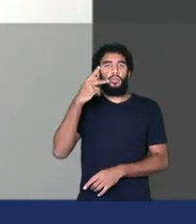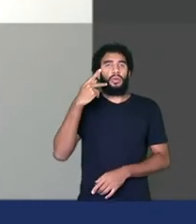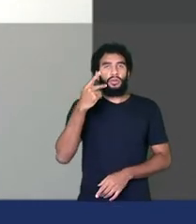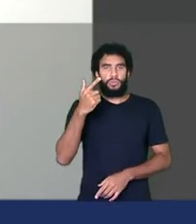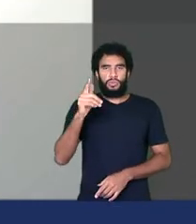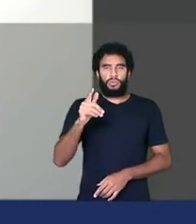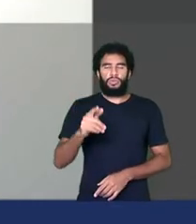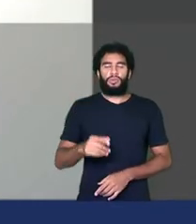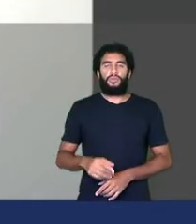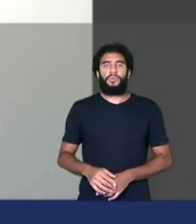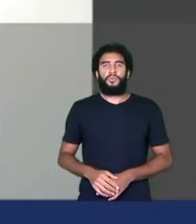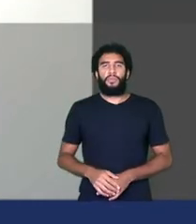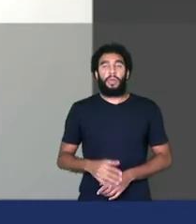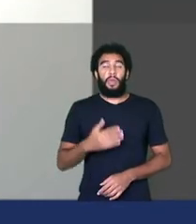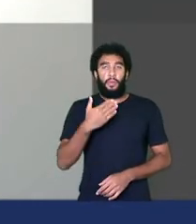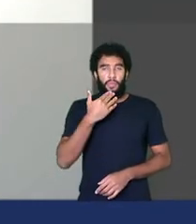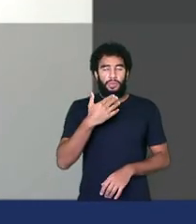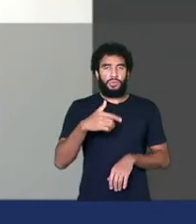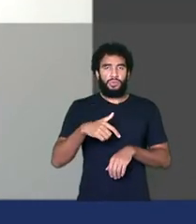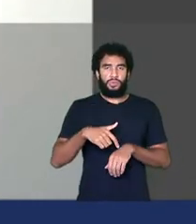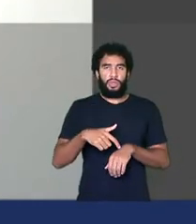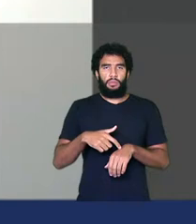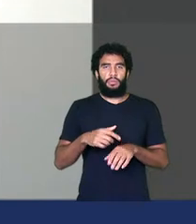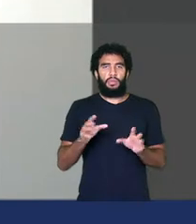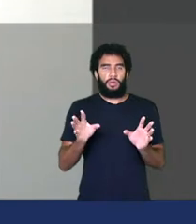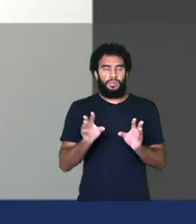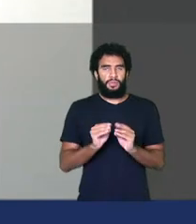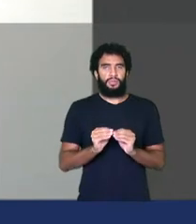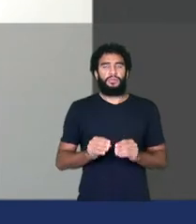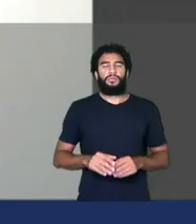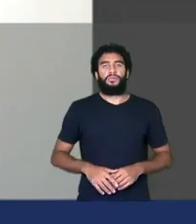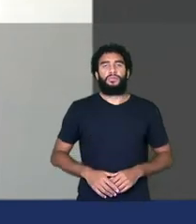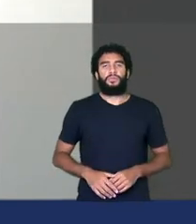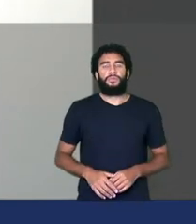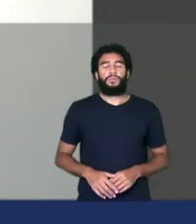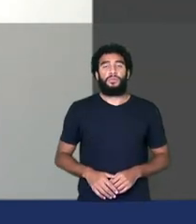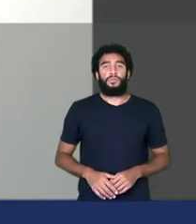PREFEREM, SENHOR PRESIDENTE, SÓ PARA CONCLUIR, MAIS TRINTA SEGUNDOS, POR FAVOR. [SOAR DA